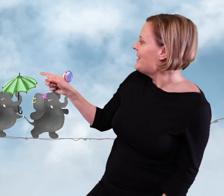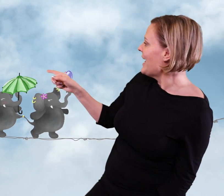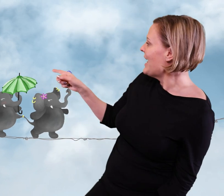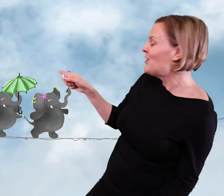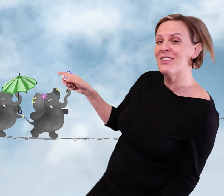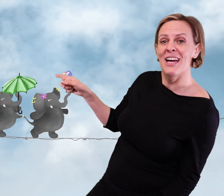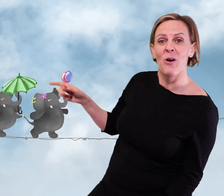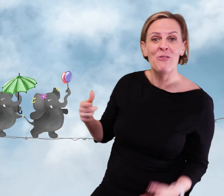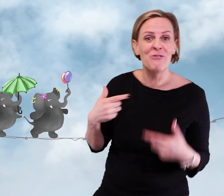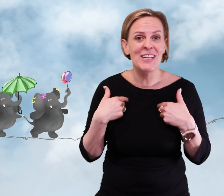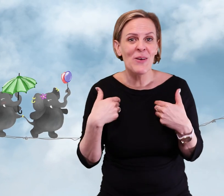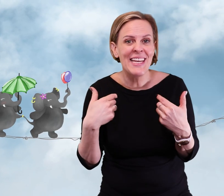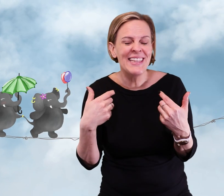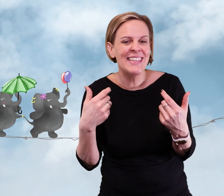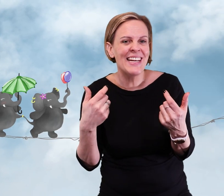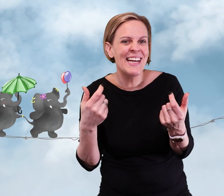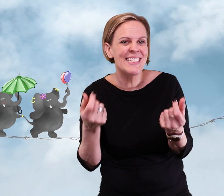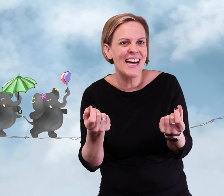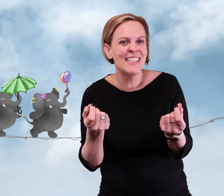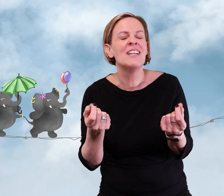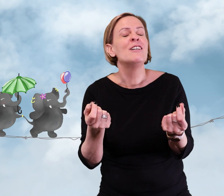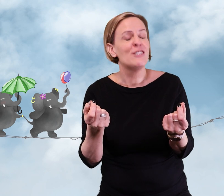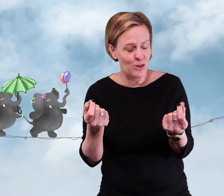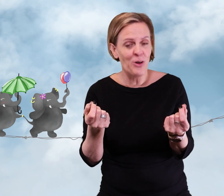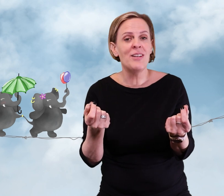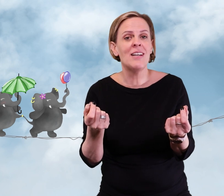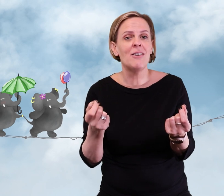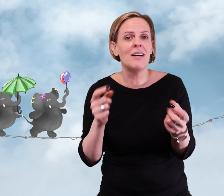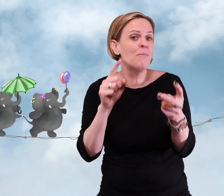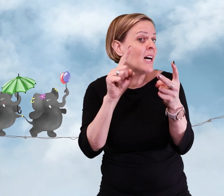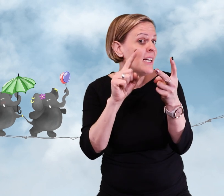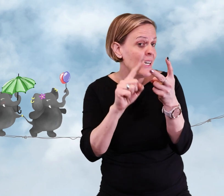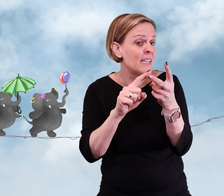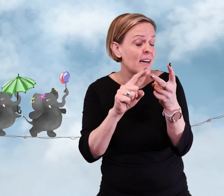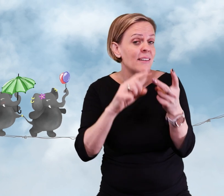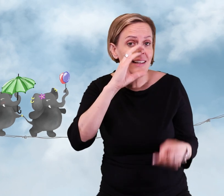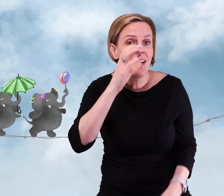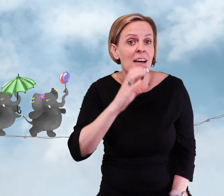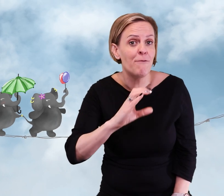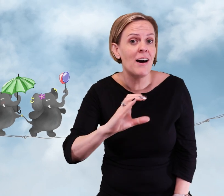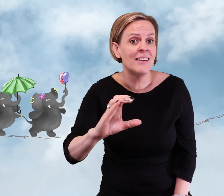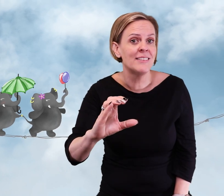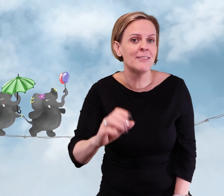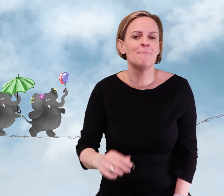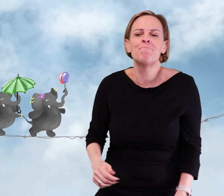det tyckte dom var så intressant så dom gick och hämtade en annan elefant